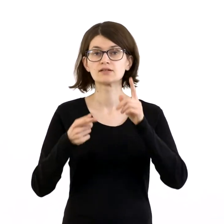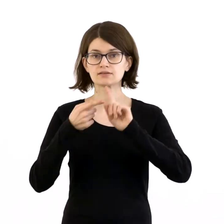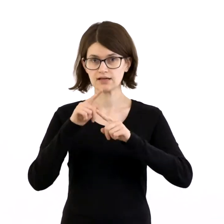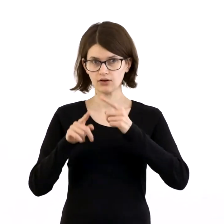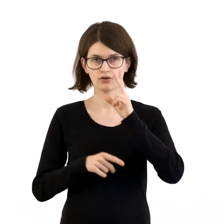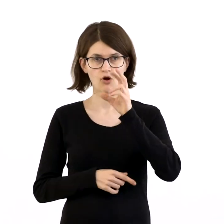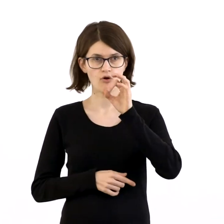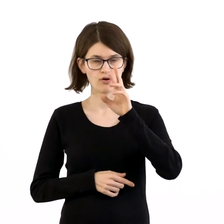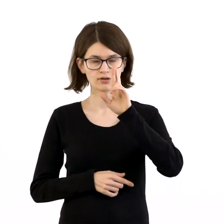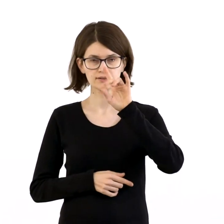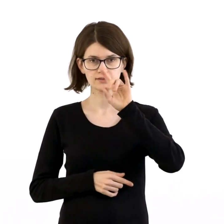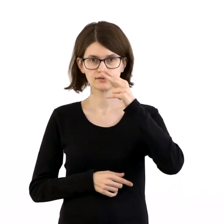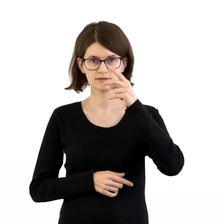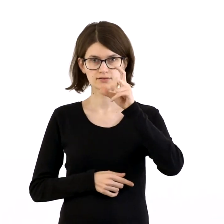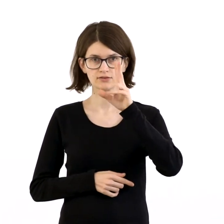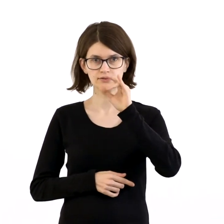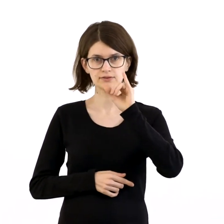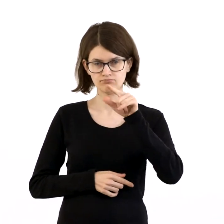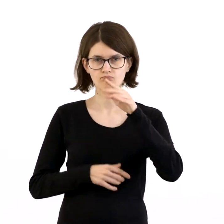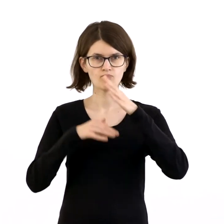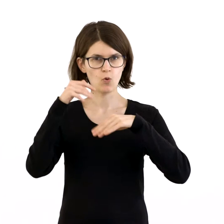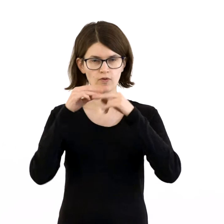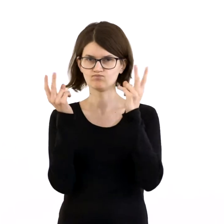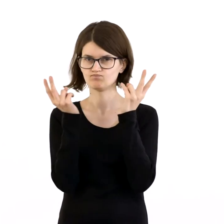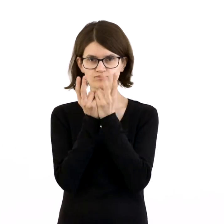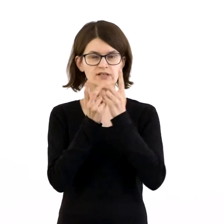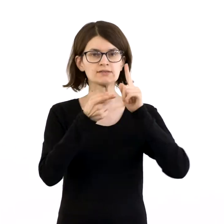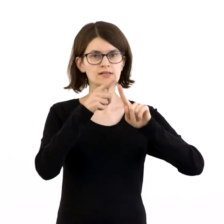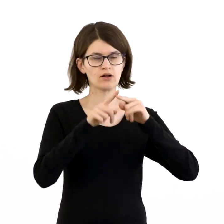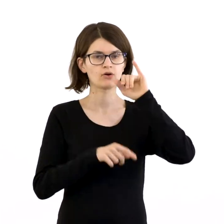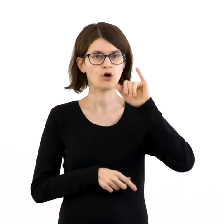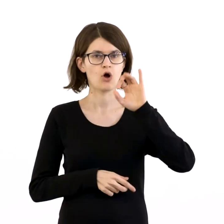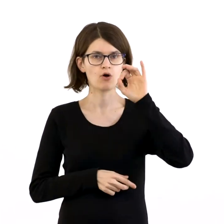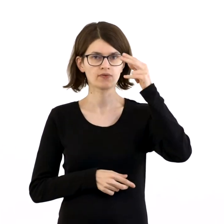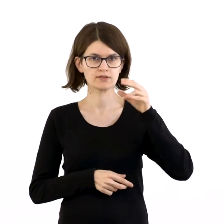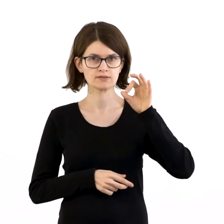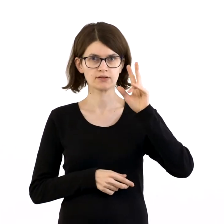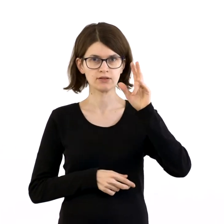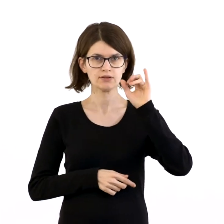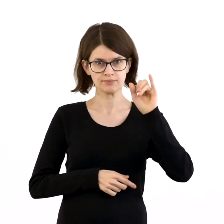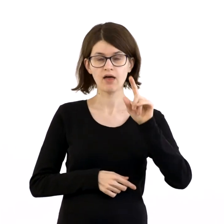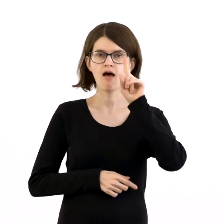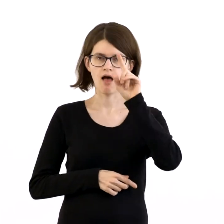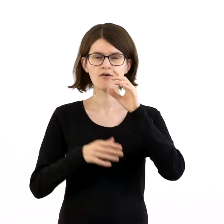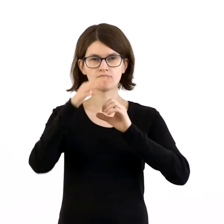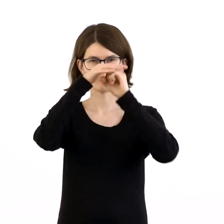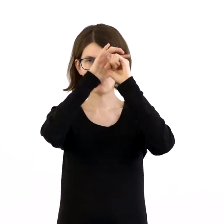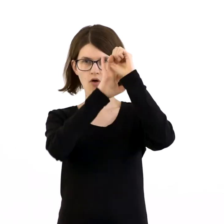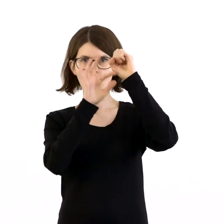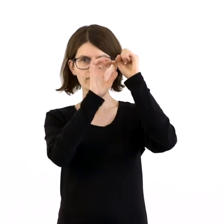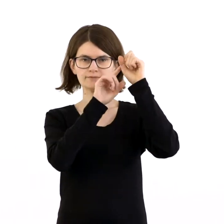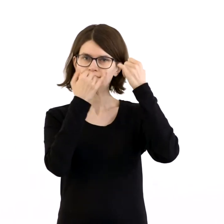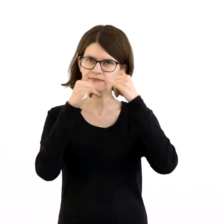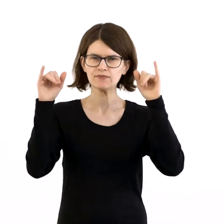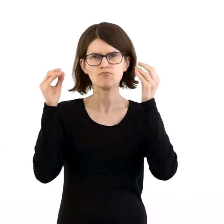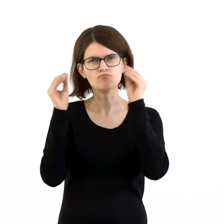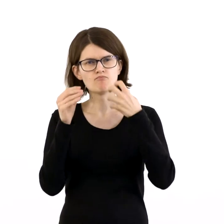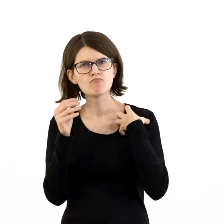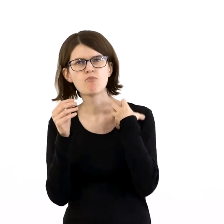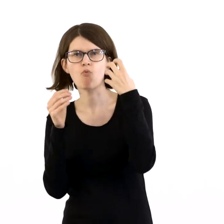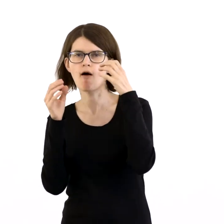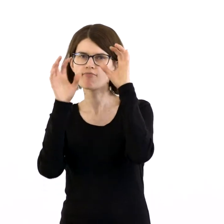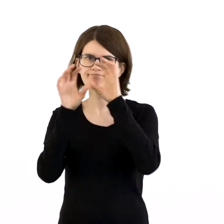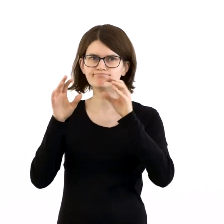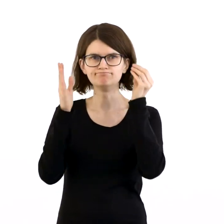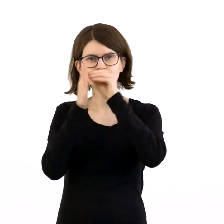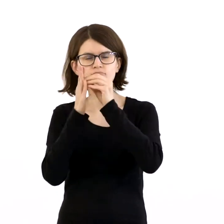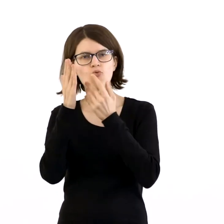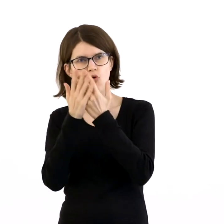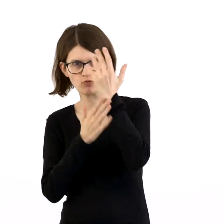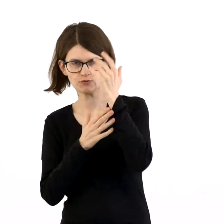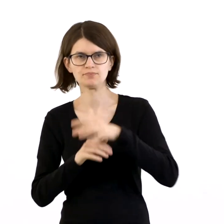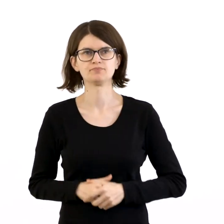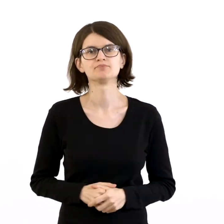Styl koryncki był rozwinięciem stylu jońskiego, bardziej bogaty w zdobienia i motywy roślinne.